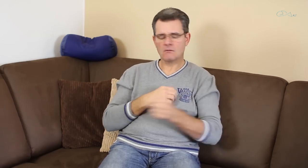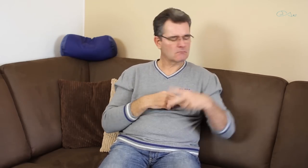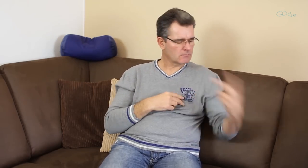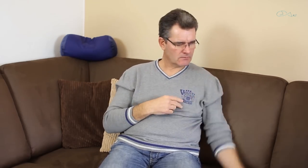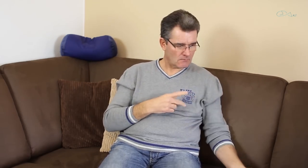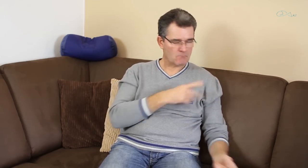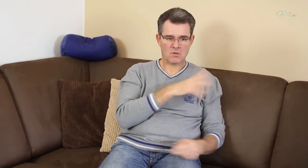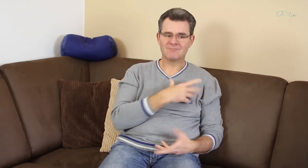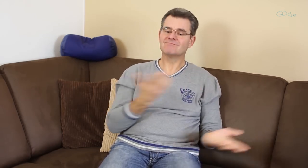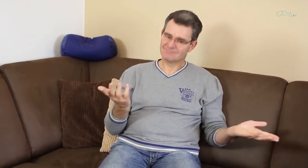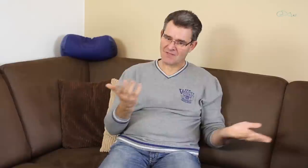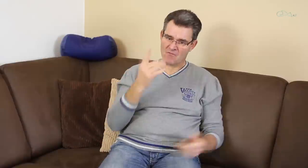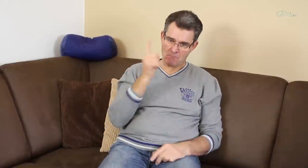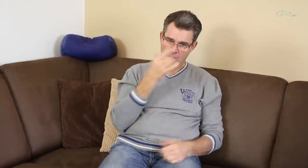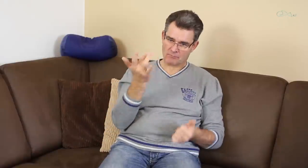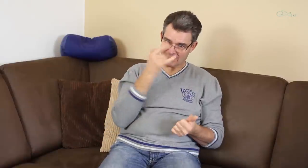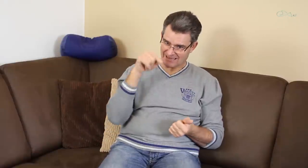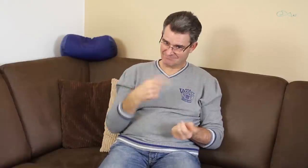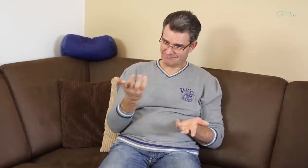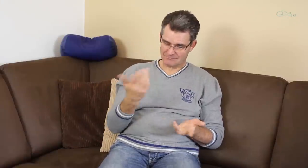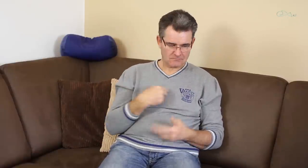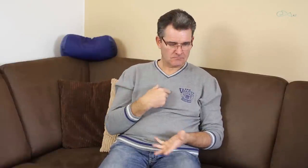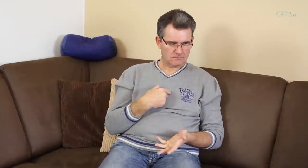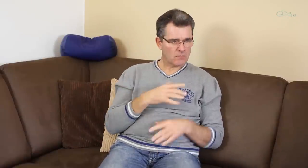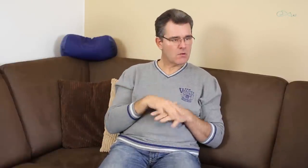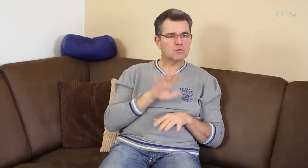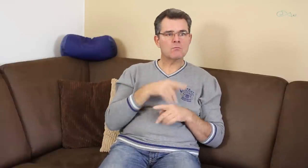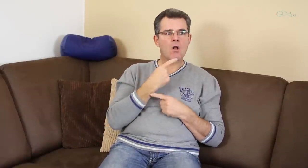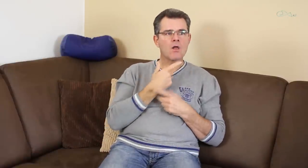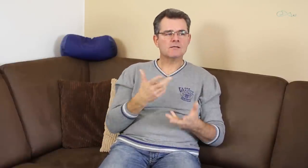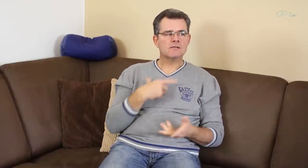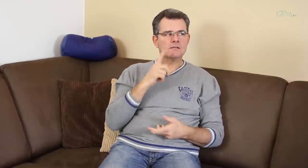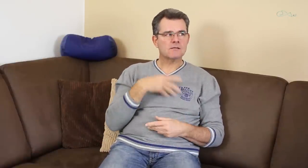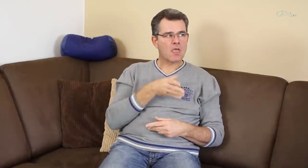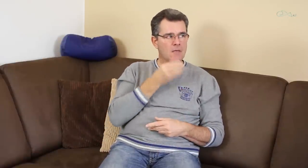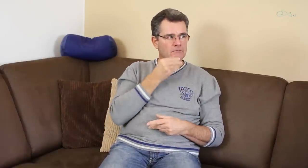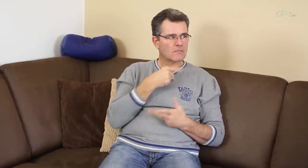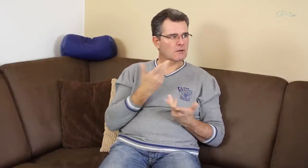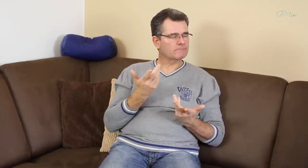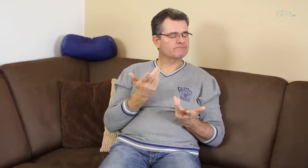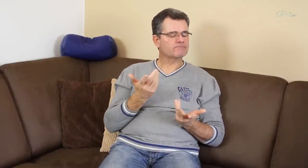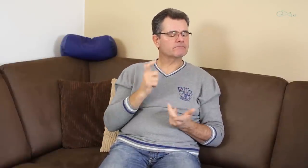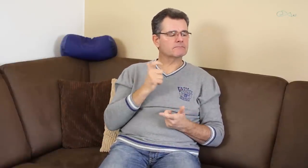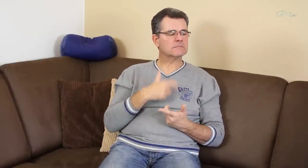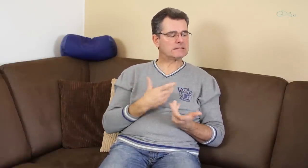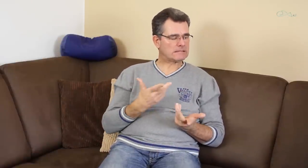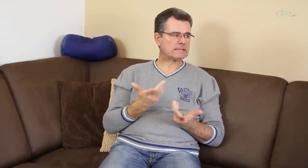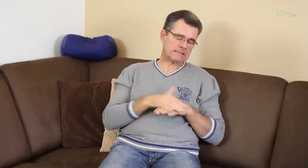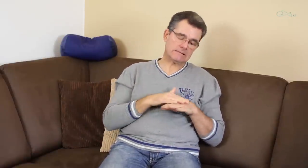Sie sagte: Siehst du, wie oft hast du mich dafür kritisiert? - Da war ich sprachlos und musste ich mich entschuldigen.